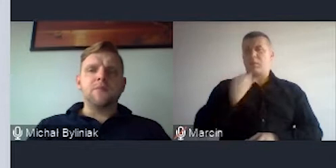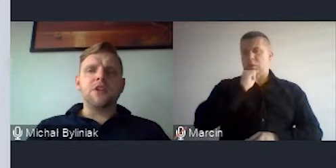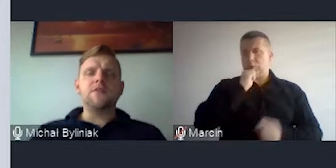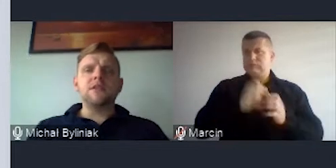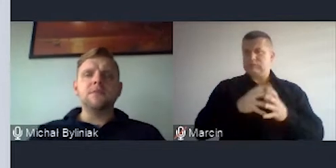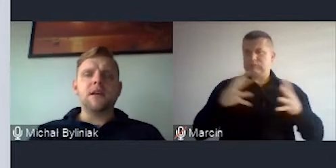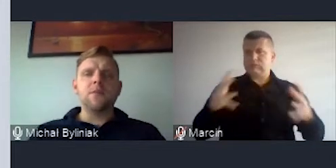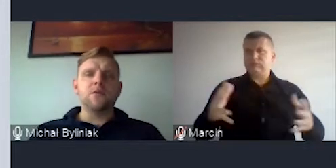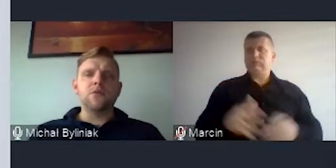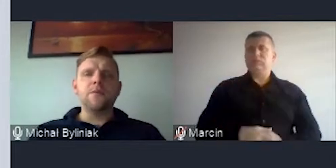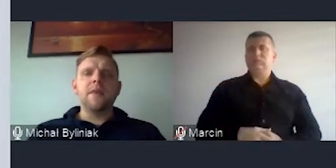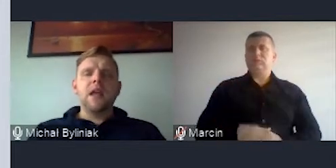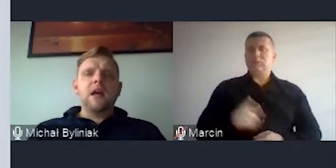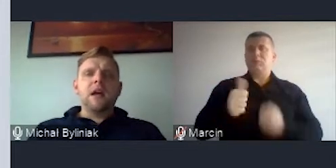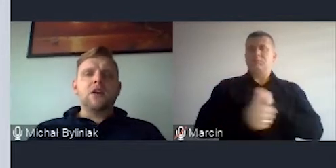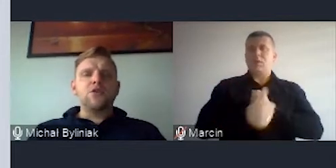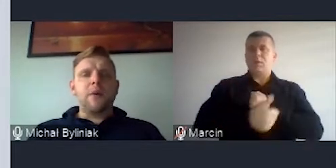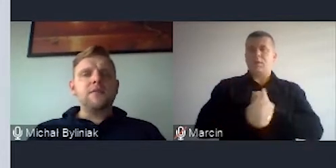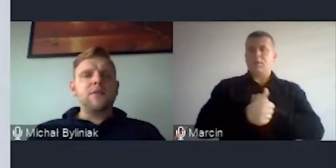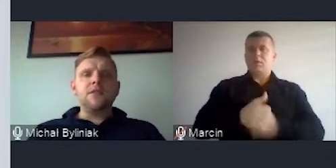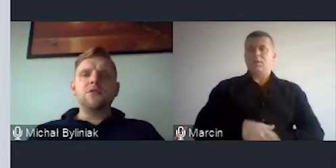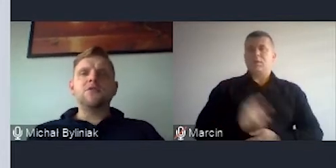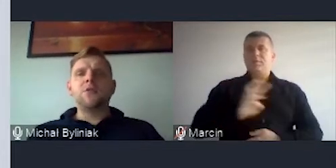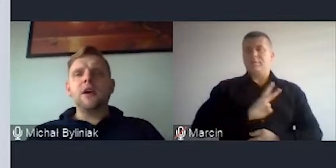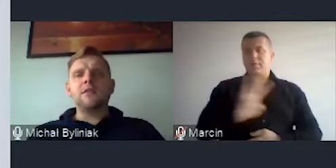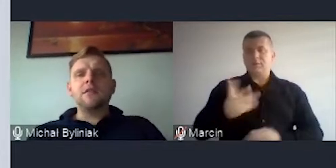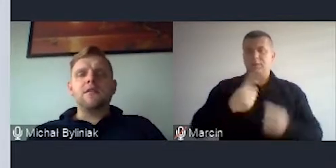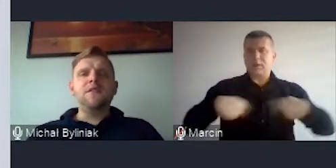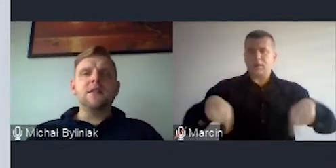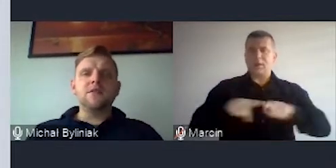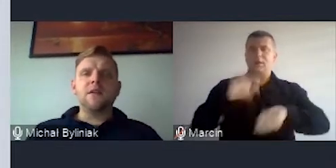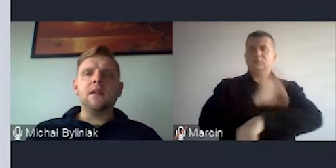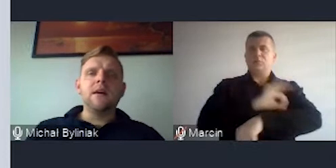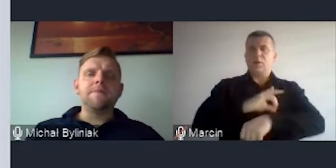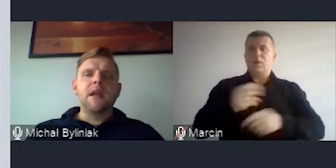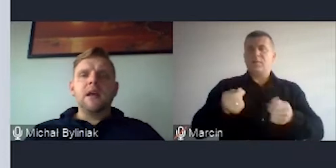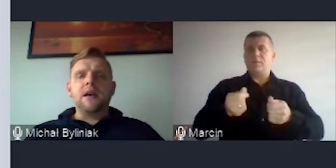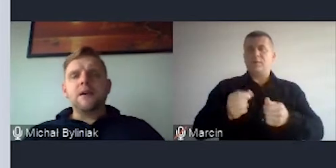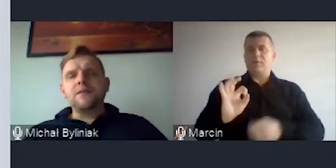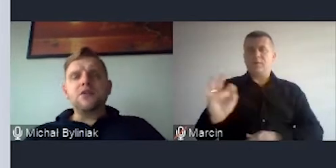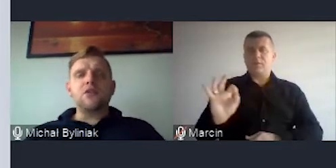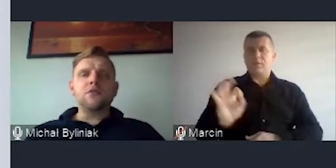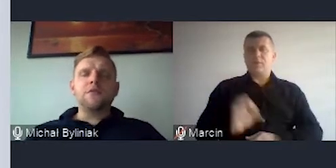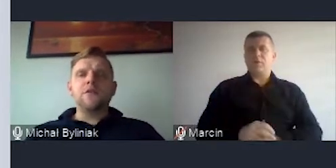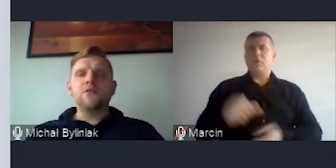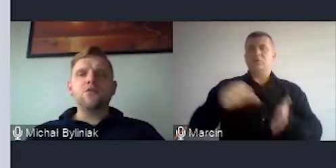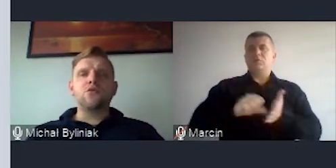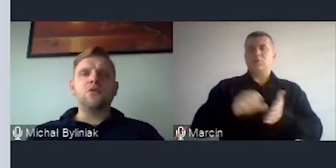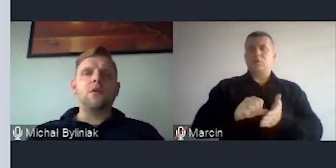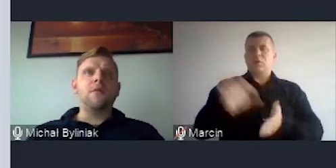Przede wszystkim z tego powodu, że Państwo realizując projekty finansowane ze środków tego funduszu,